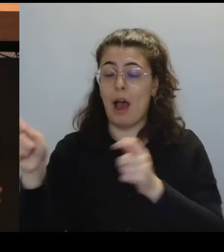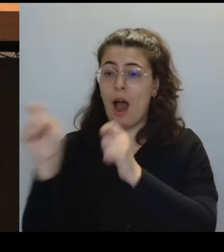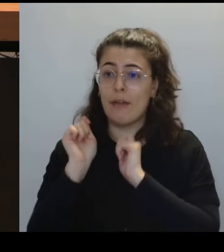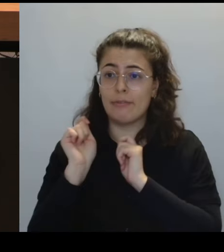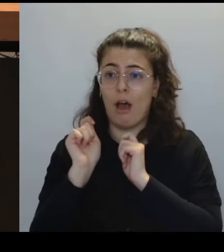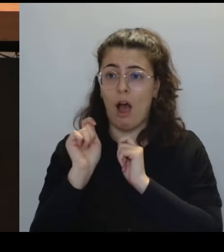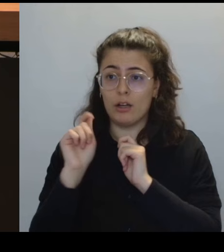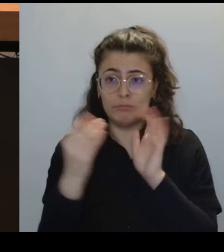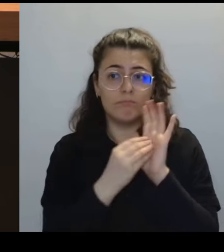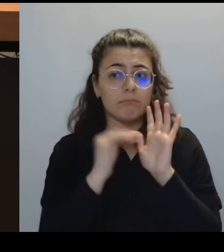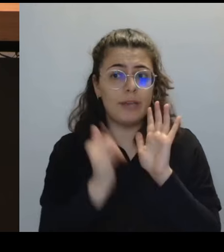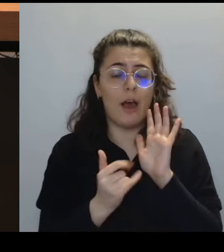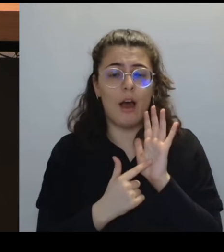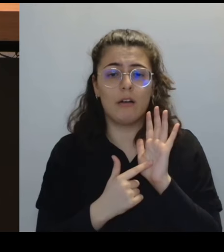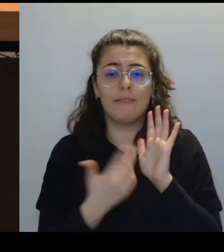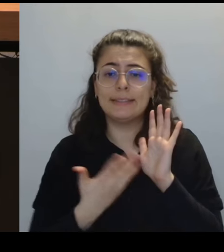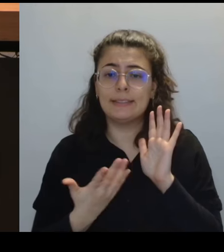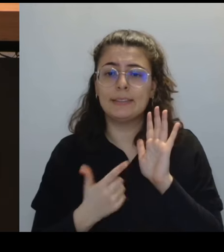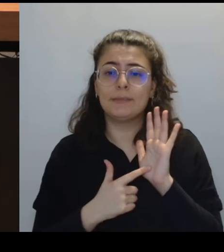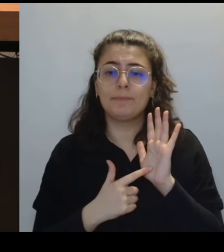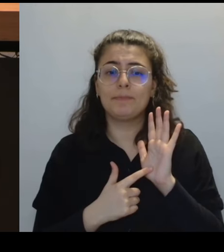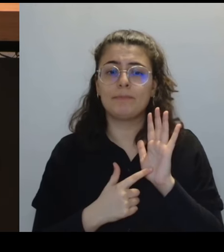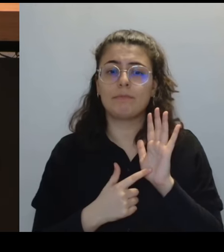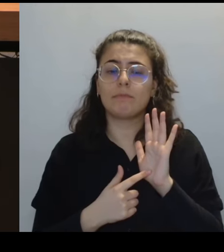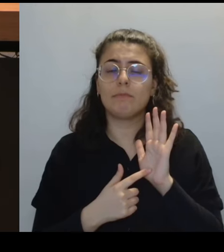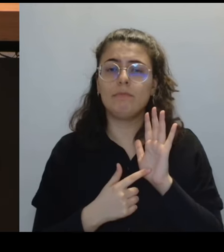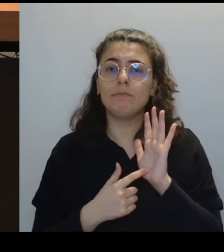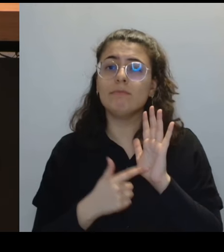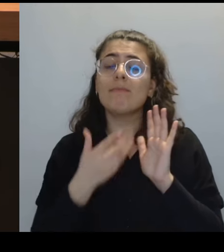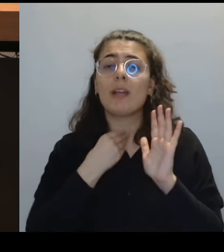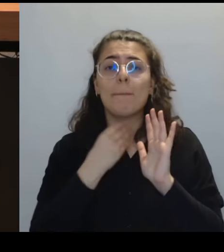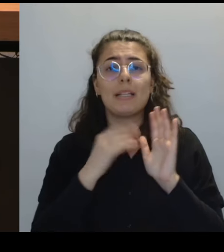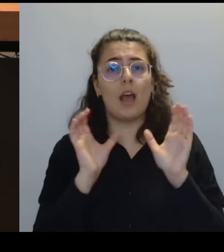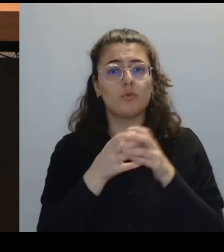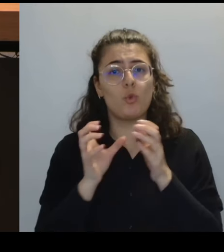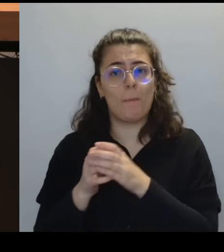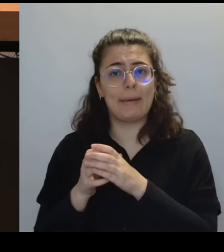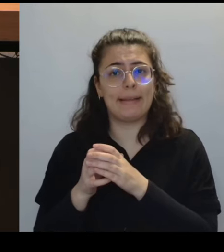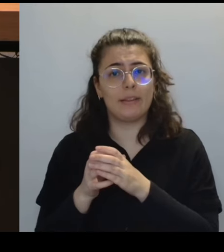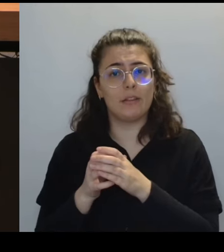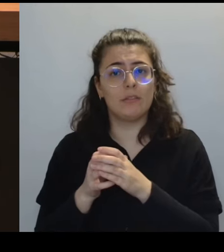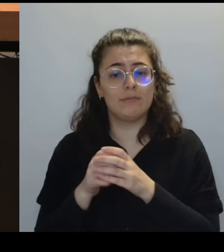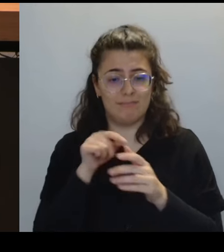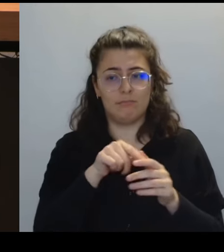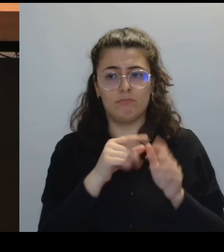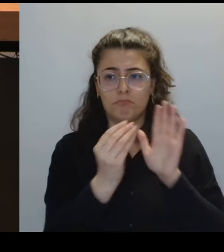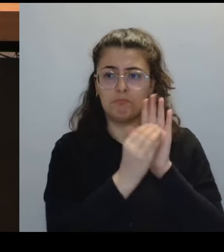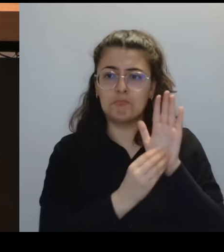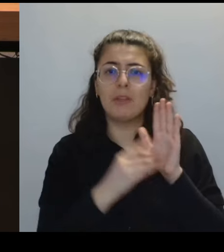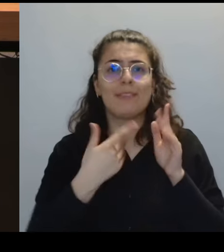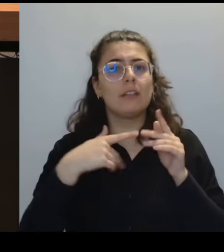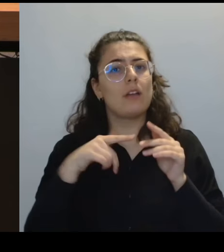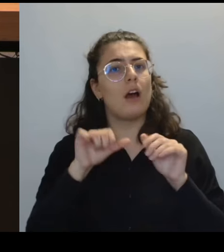Sie haben Bedarfsgruppen angesprochen, die besonders schutzbedürftig sind, Frauen in Frauenhäusern, Menschen in